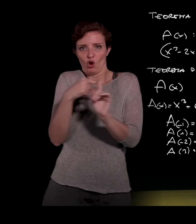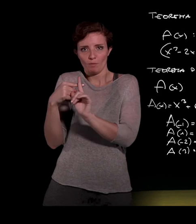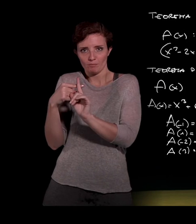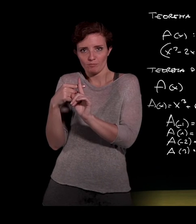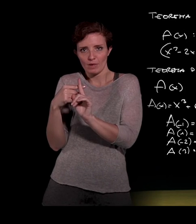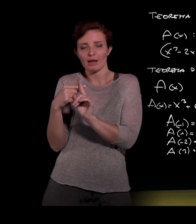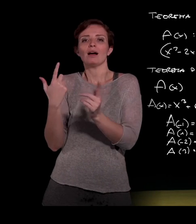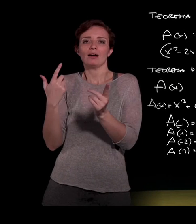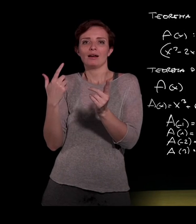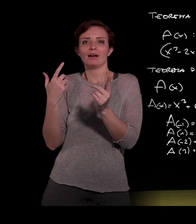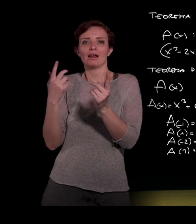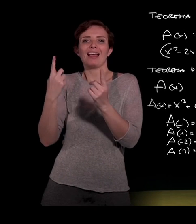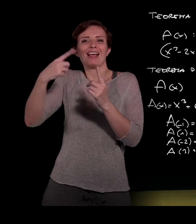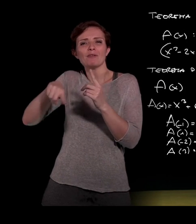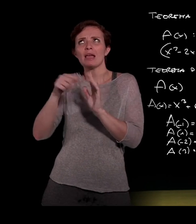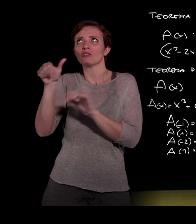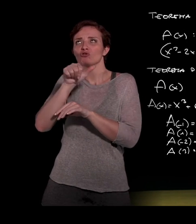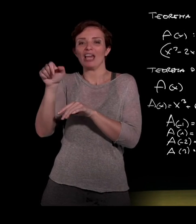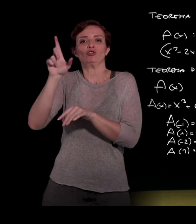quindi non è divisibile per questo binomio.